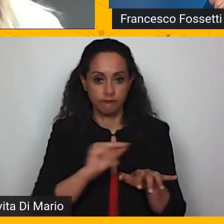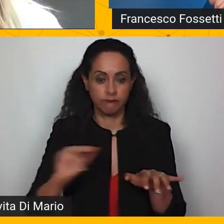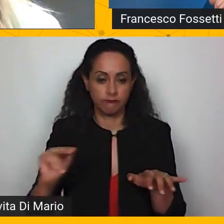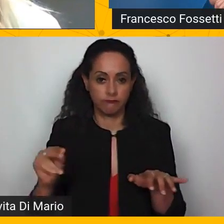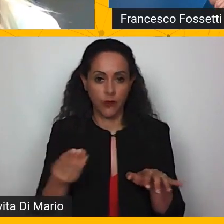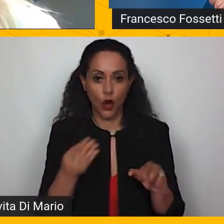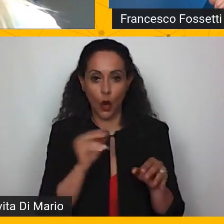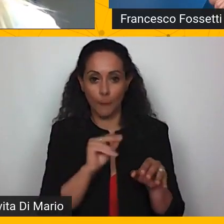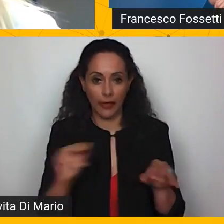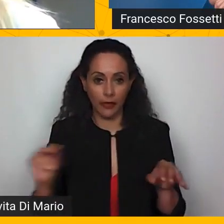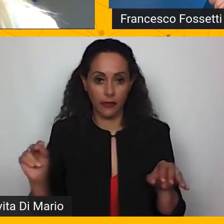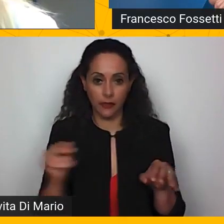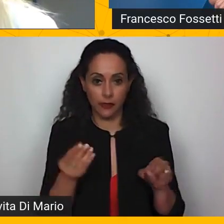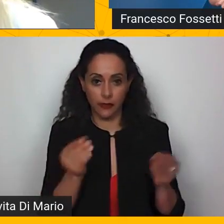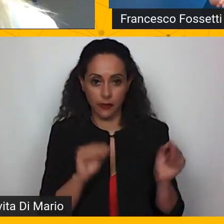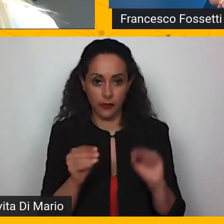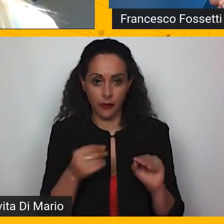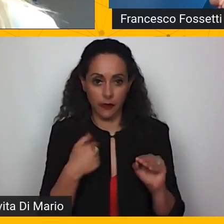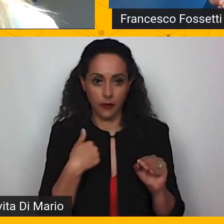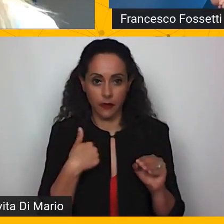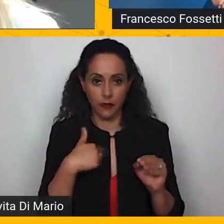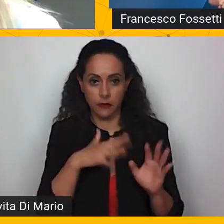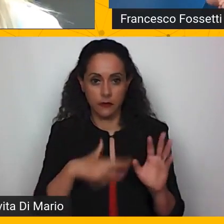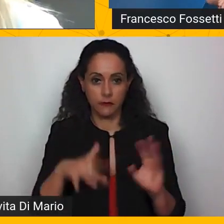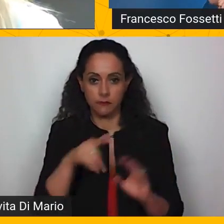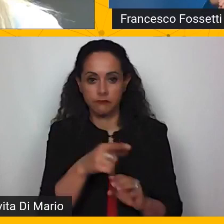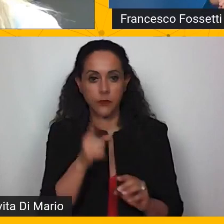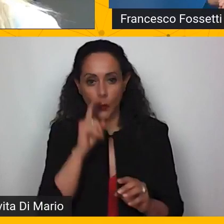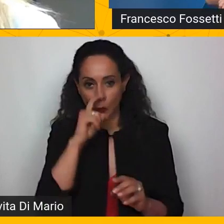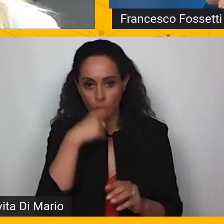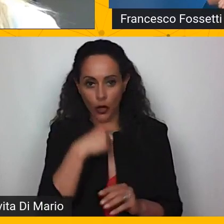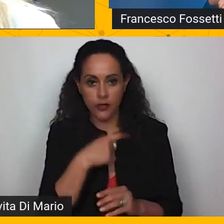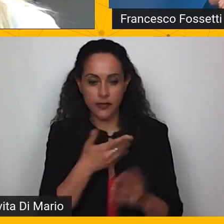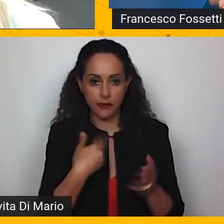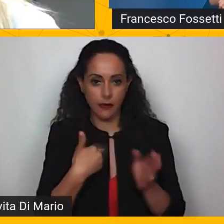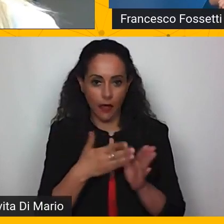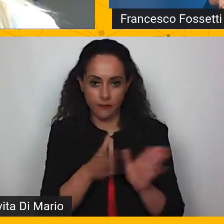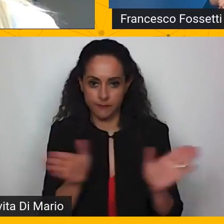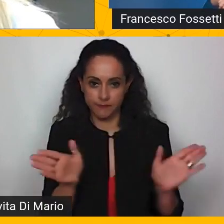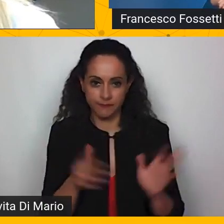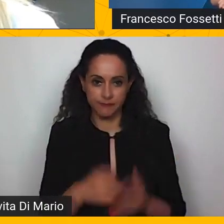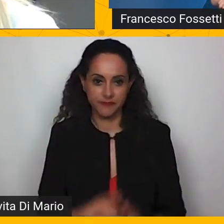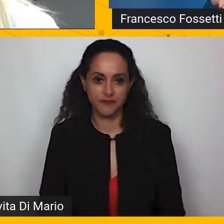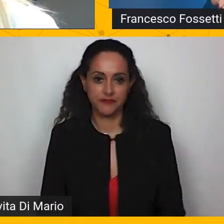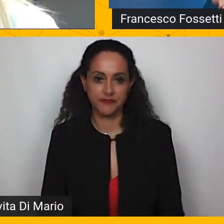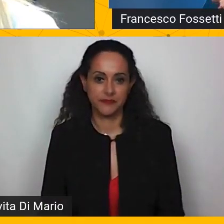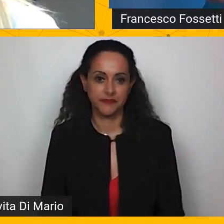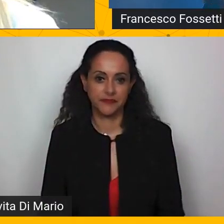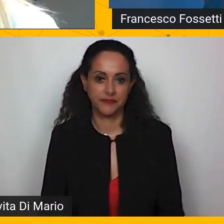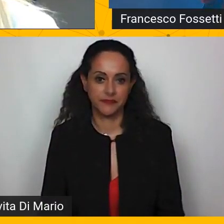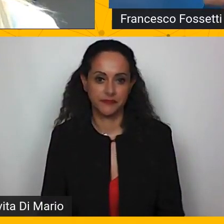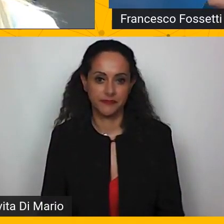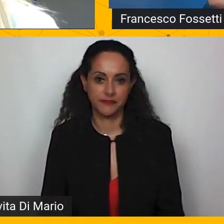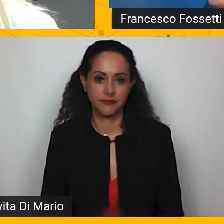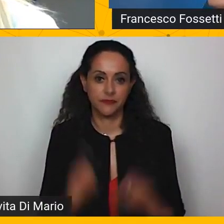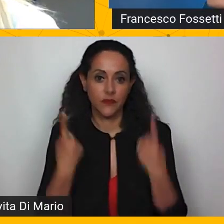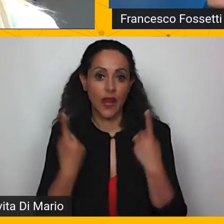dei commenti in modo da mh da spazio alle vostre curiosità.